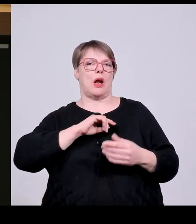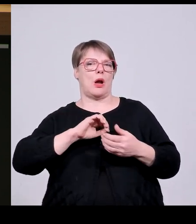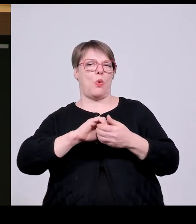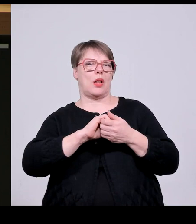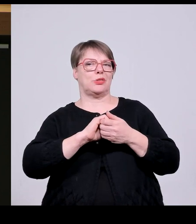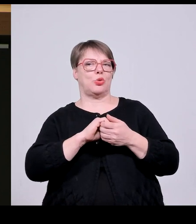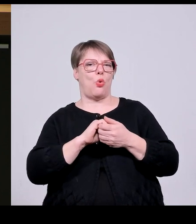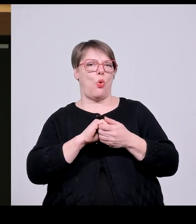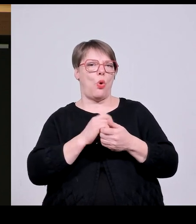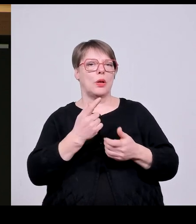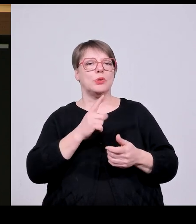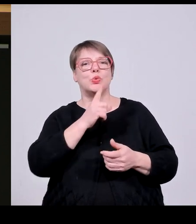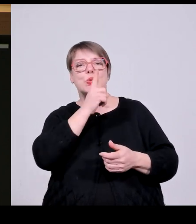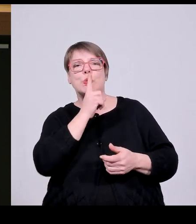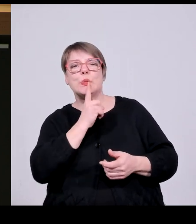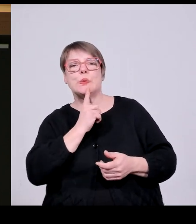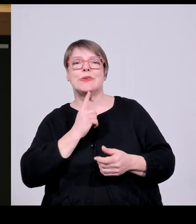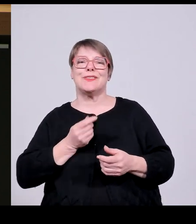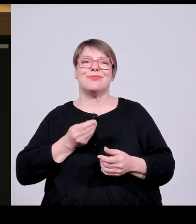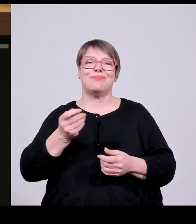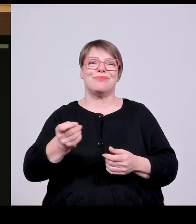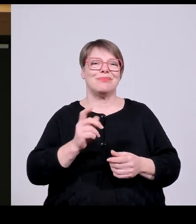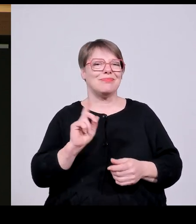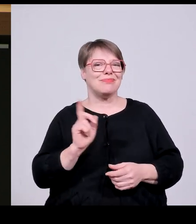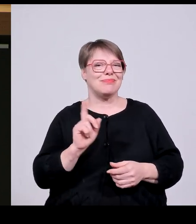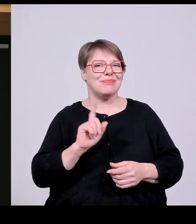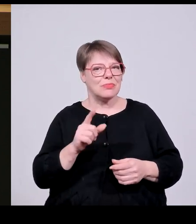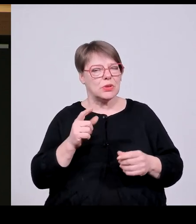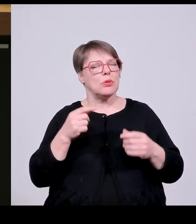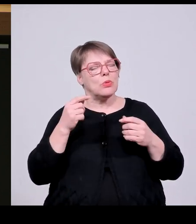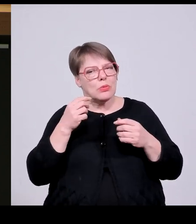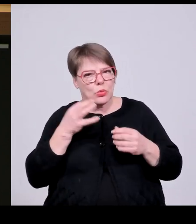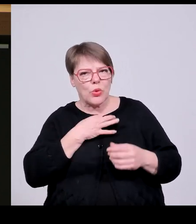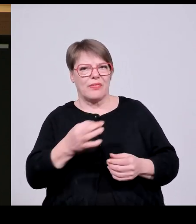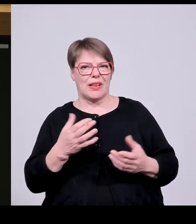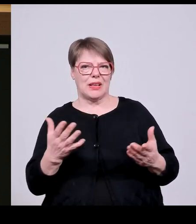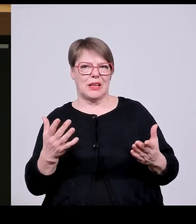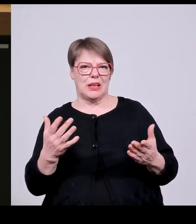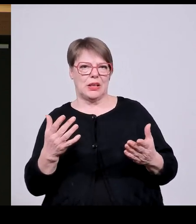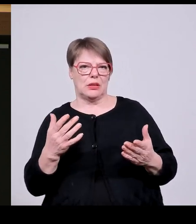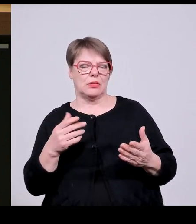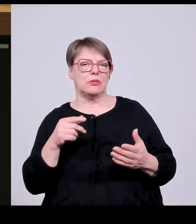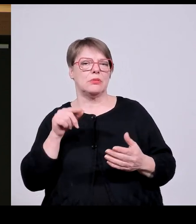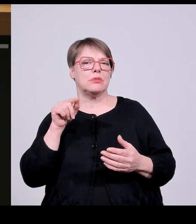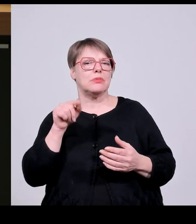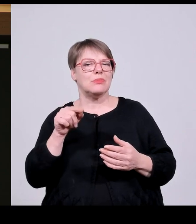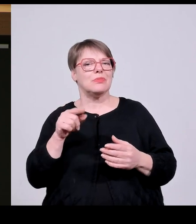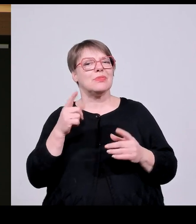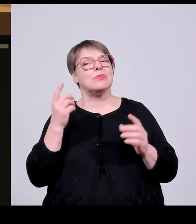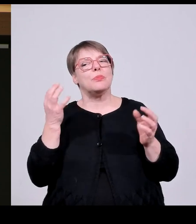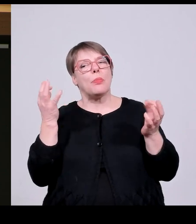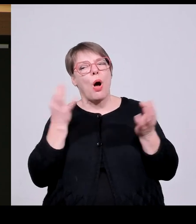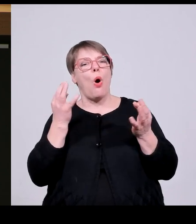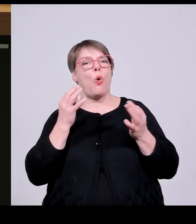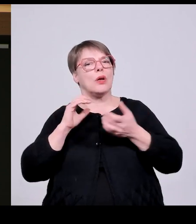sie die Lage versetzen, die anderen Mieterin mitzunehmen und ja auch mal zu überzeugen, gerade bei sinnvollen Nachverdichtung Proj.